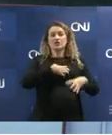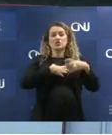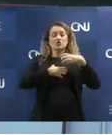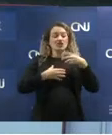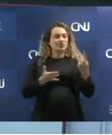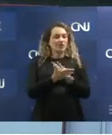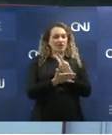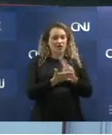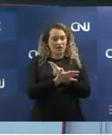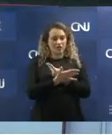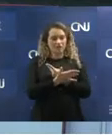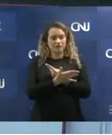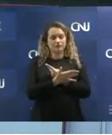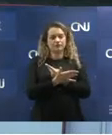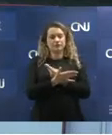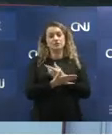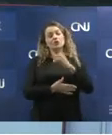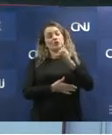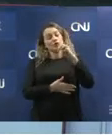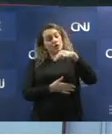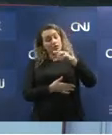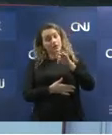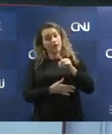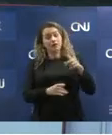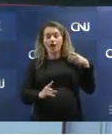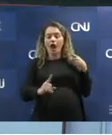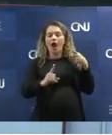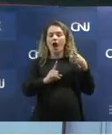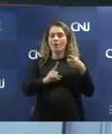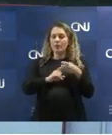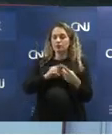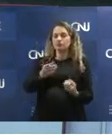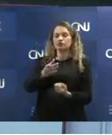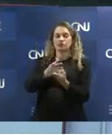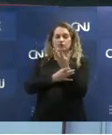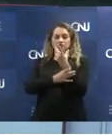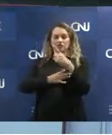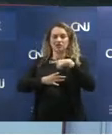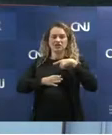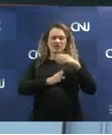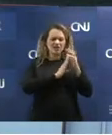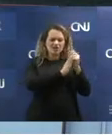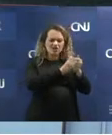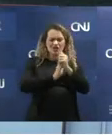O MPF apontou a existência de guias de recolhimento com condenações que pendiam de cumprimento perante a vara.